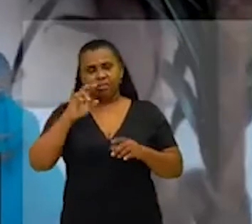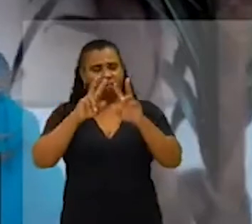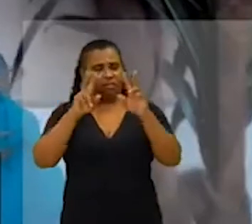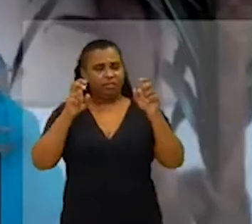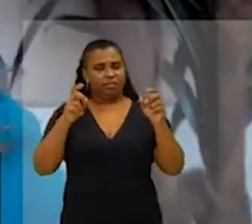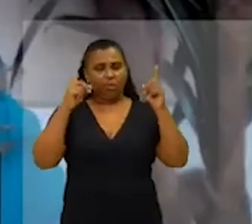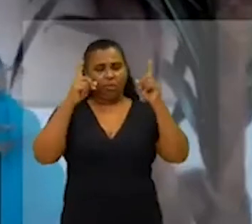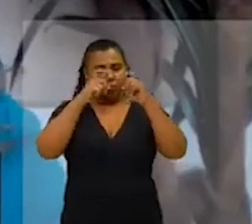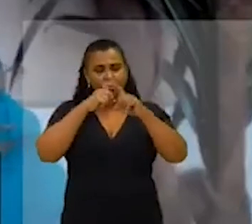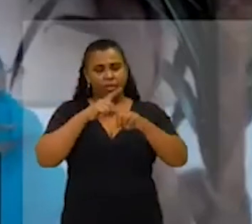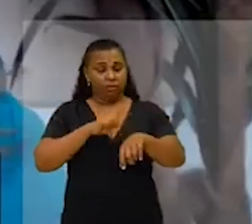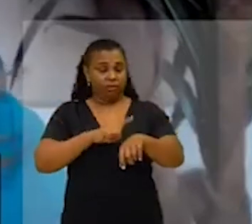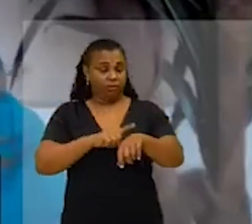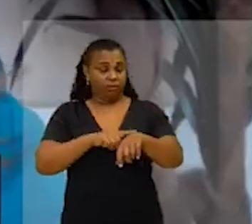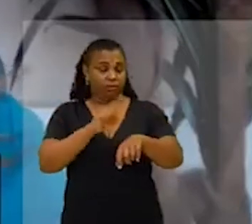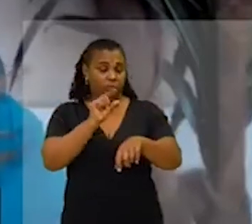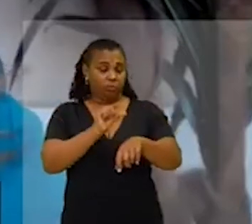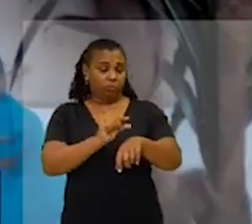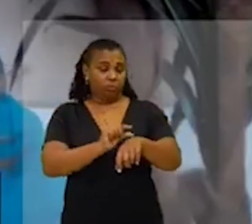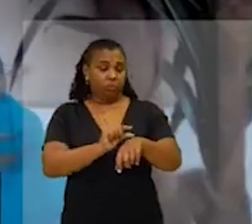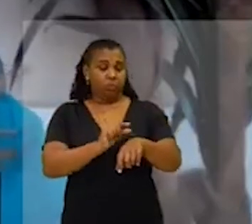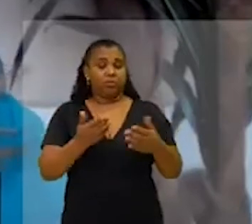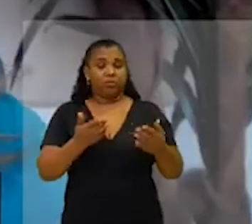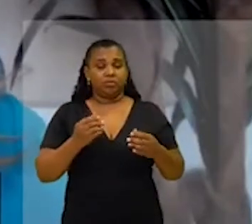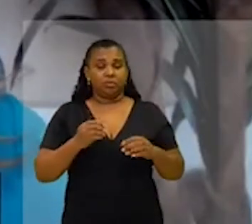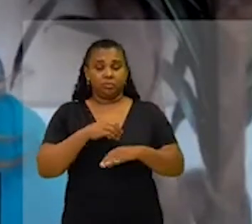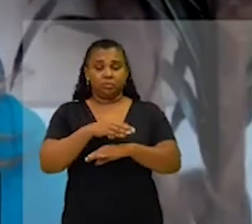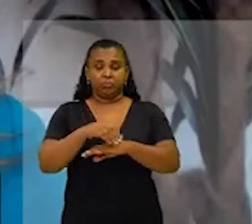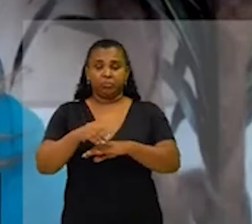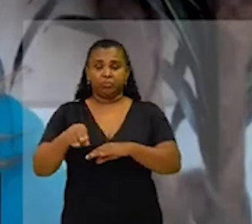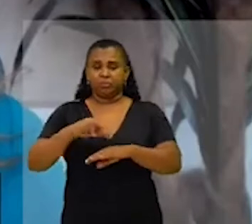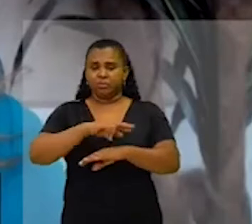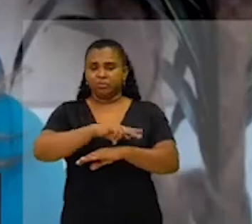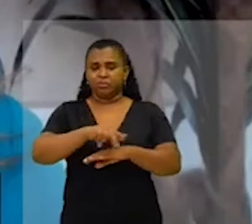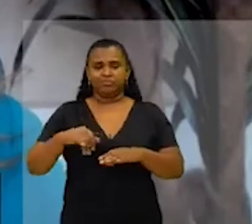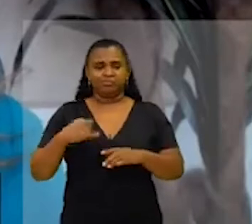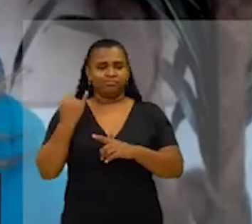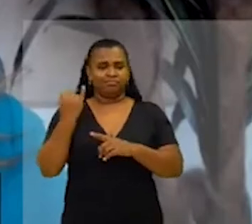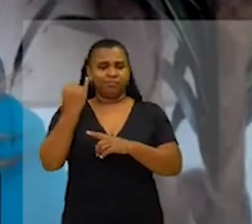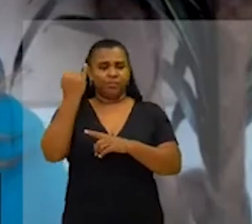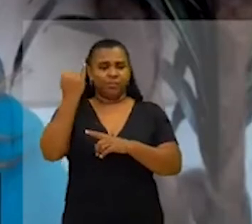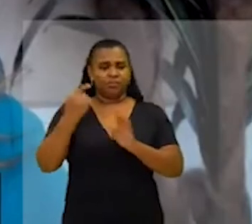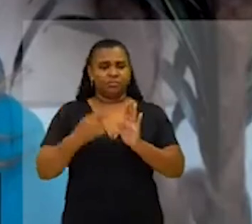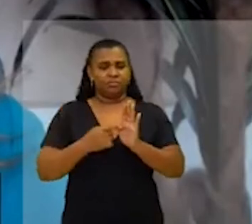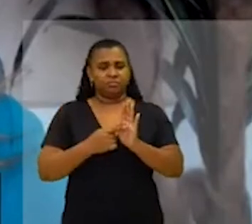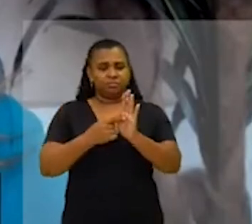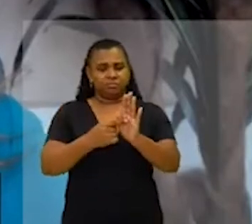pouco tempo né Mas a senhora abordou aspectos muito importantes principalmente a questão da